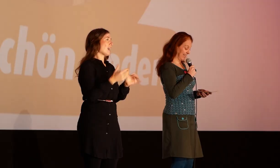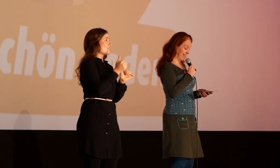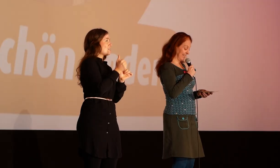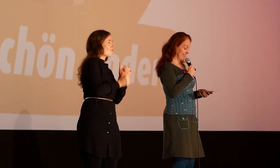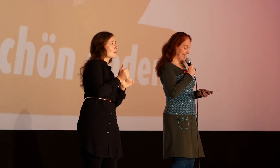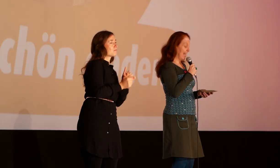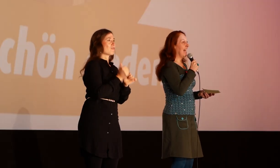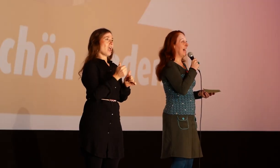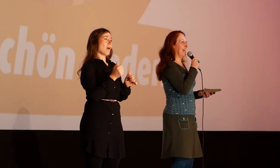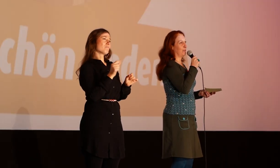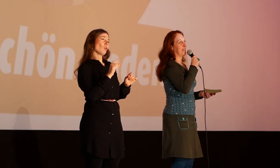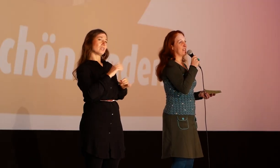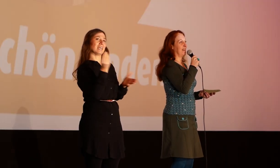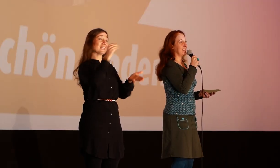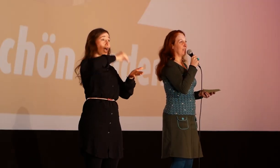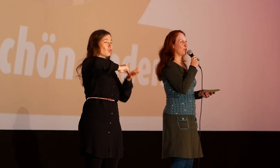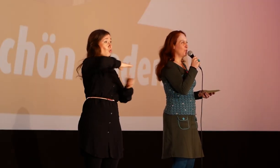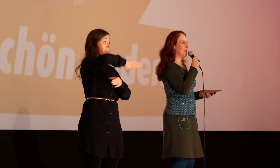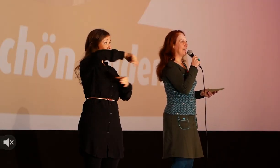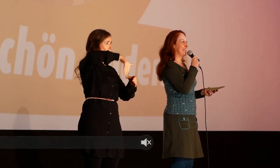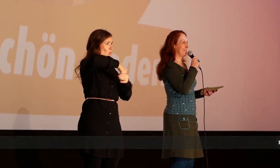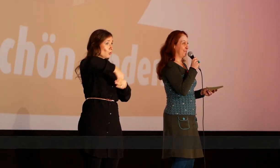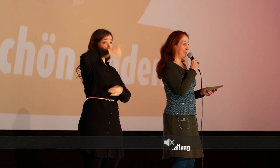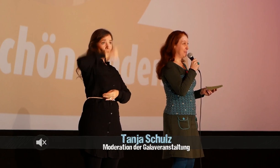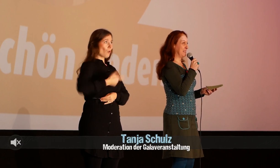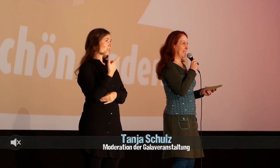Der Filmwettbewerb hat einen inklusiven Charakter.